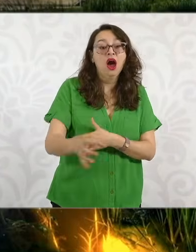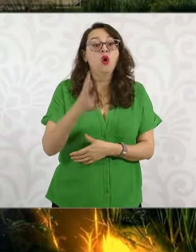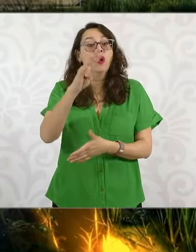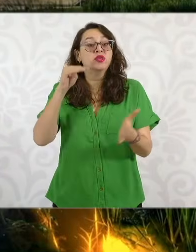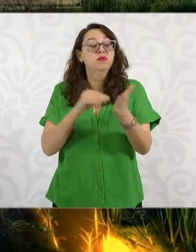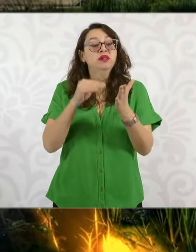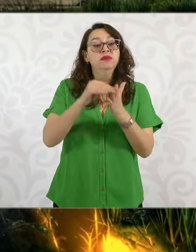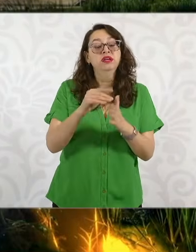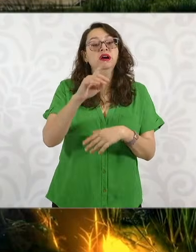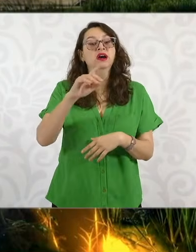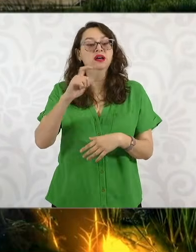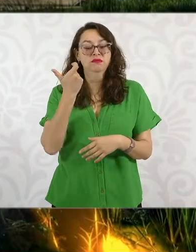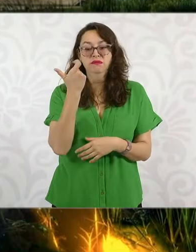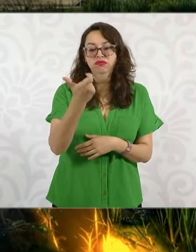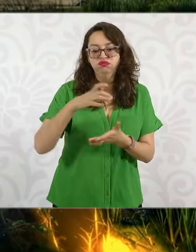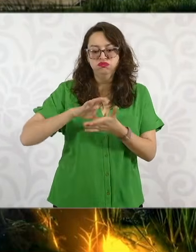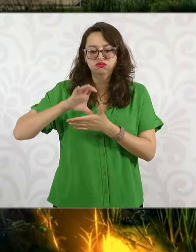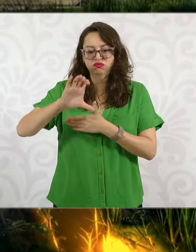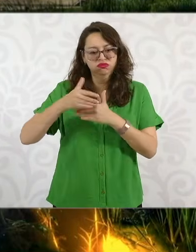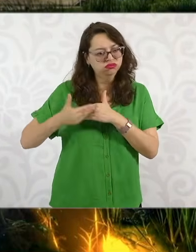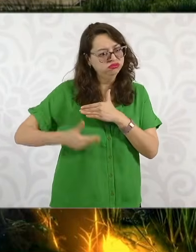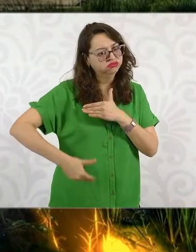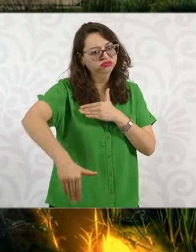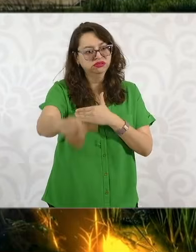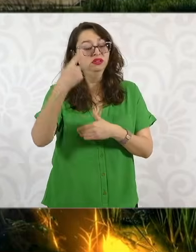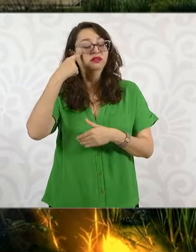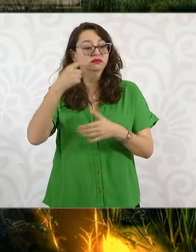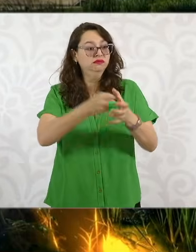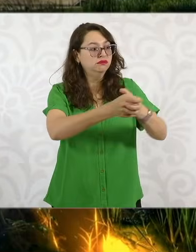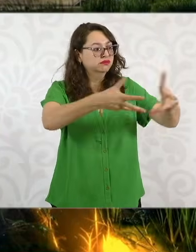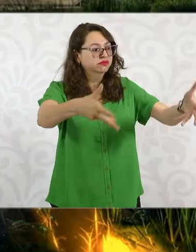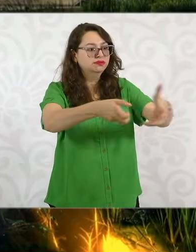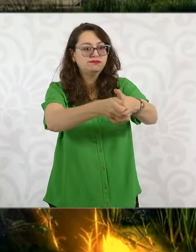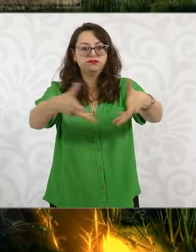su infraestructura y capacidades tecnológicas en el país. Este proyecto de inversión incluye